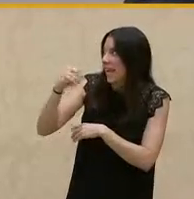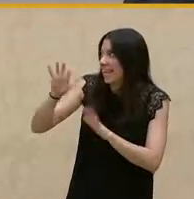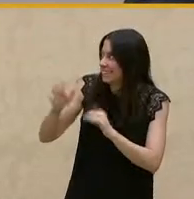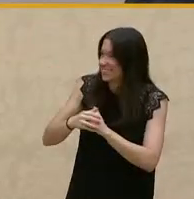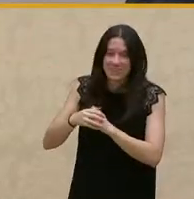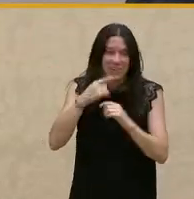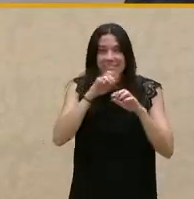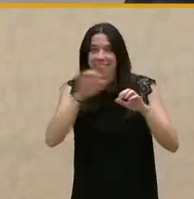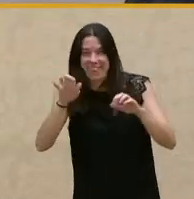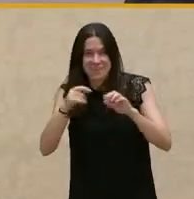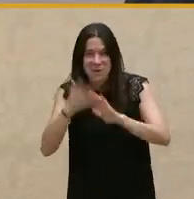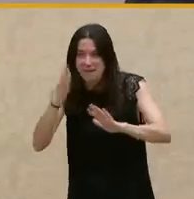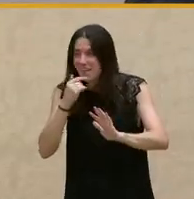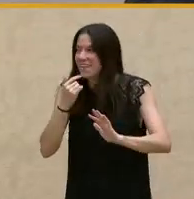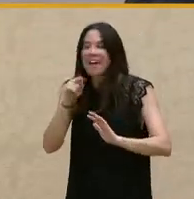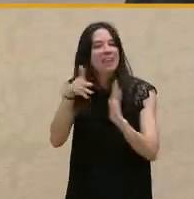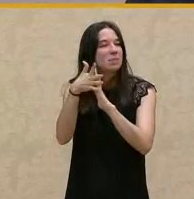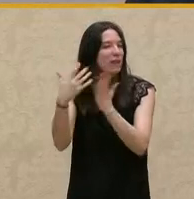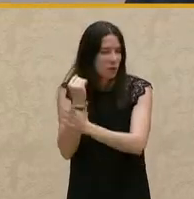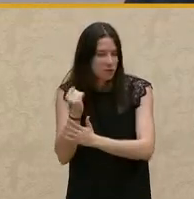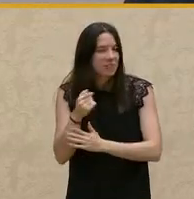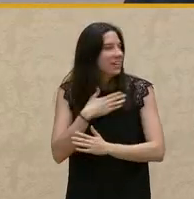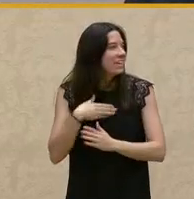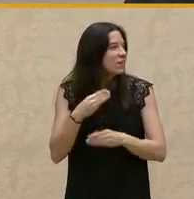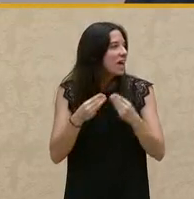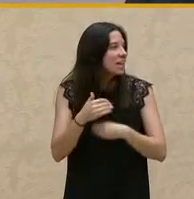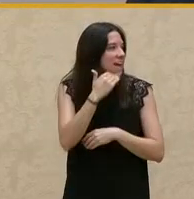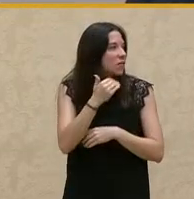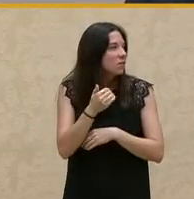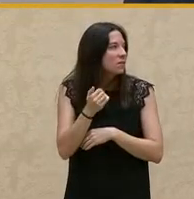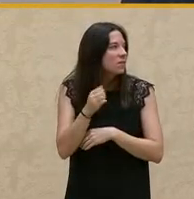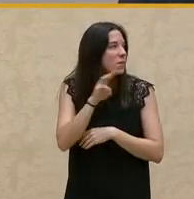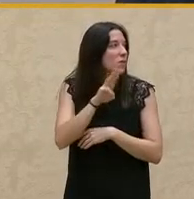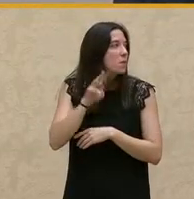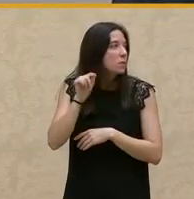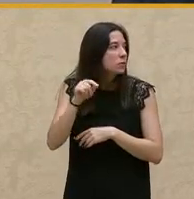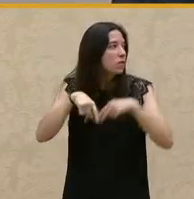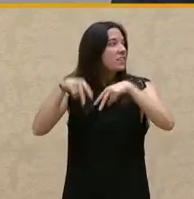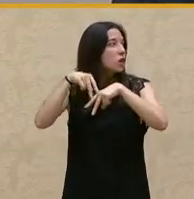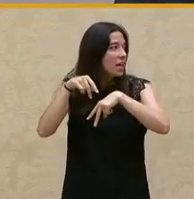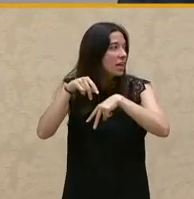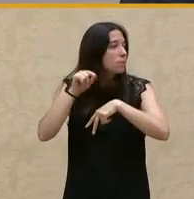Entonces quiero que hagáis algo por mí, por favor, sé que es algo aparentemente difícil. Diréis: